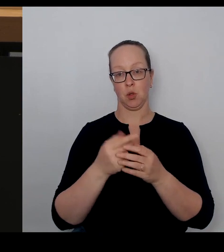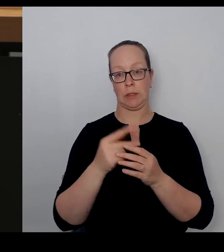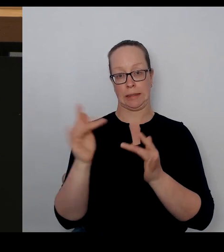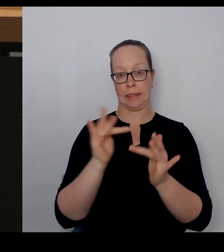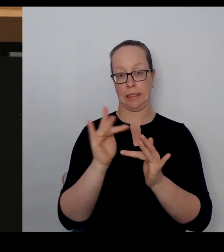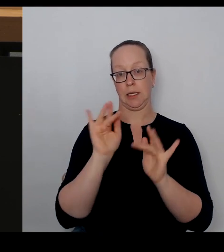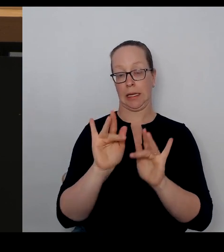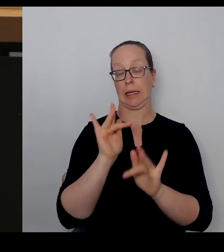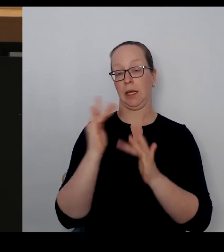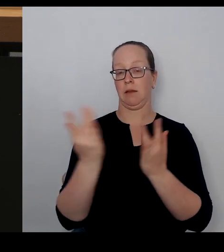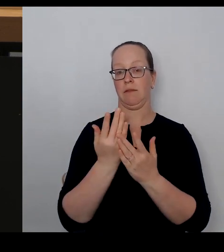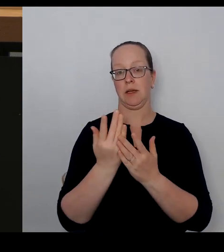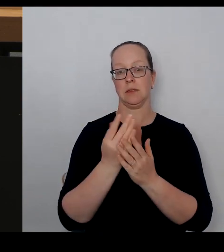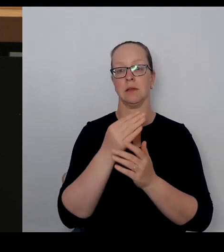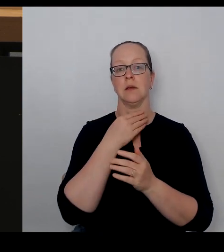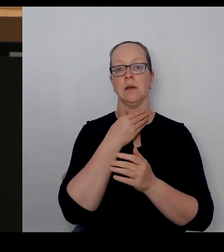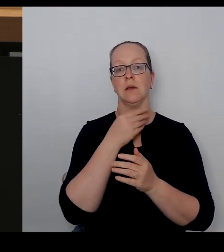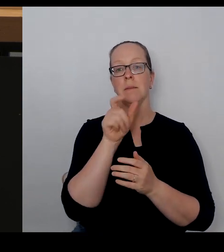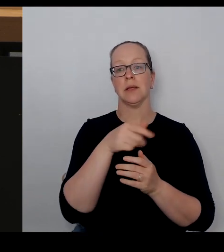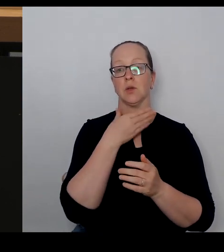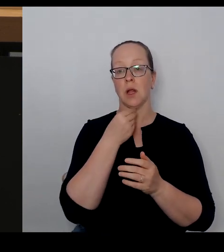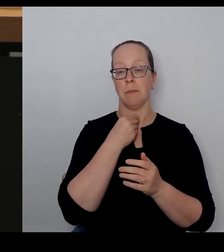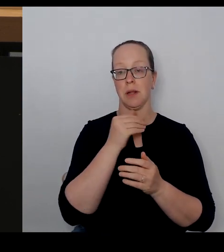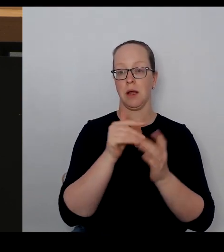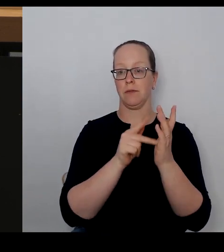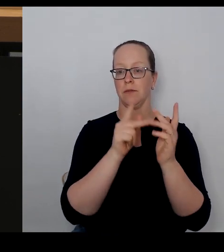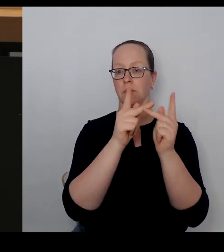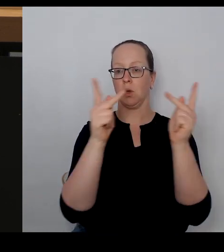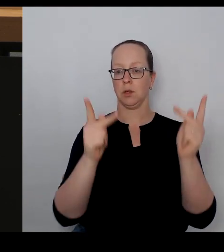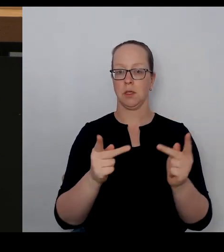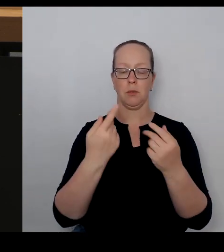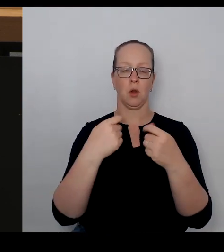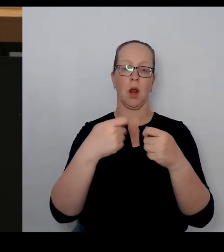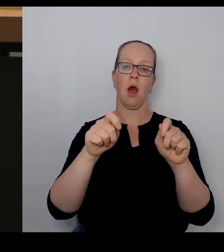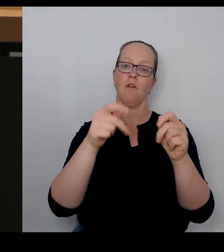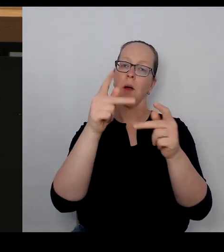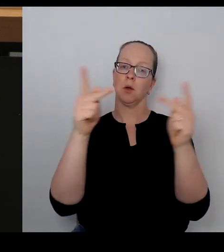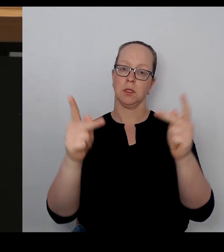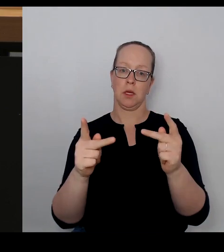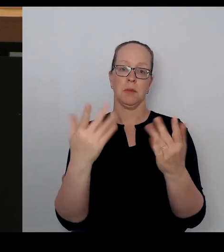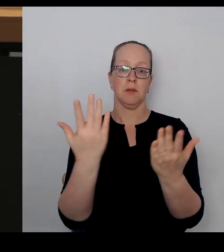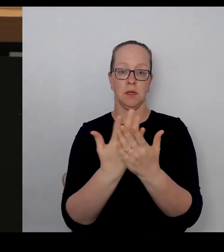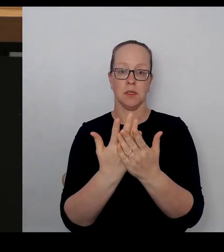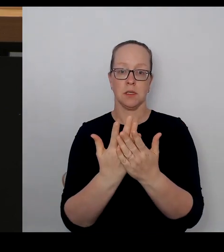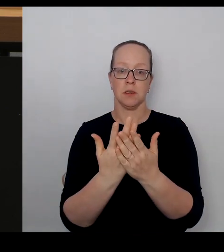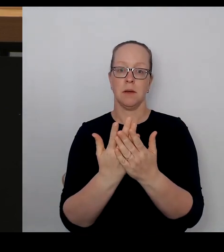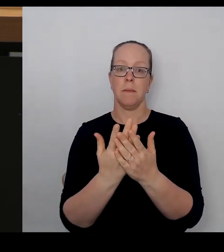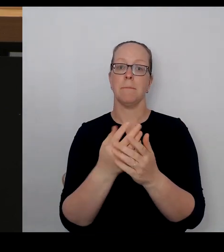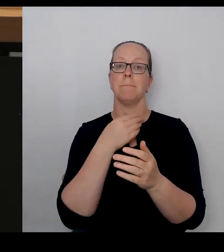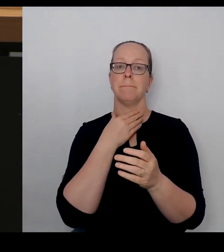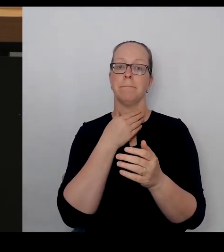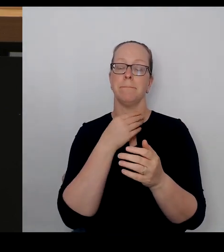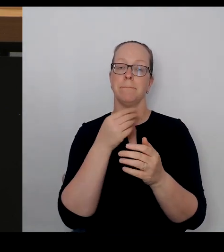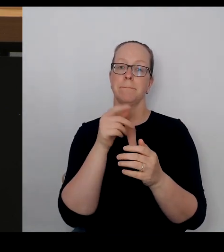Anerkannte Methoden der Personalbedarfsermittlung wurden seit rund 25 Jahren im Land Berlin nur selten angewendet.